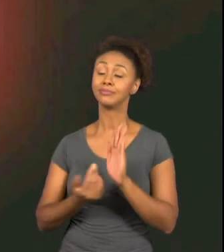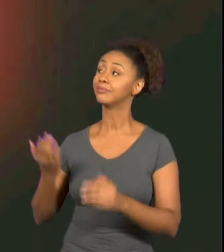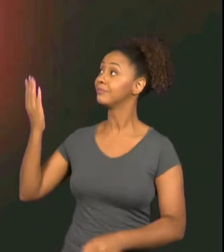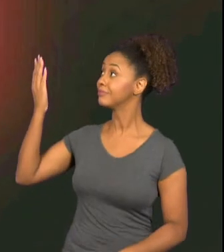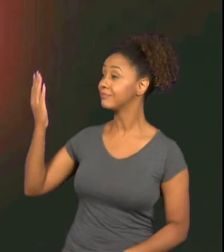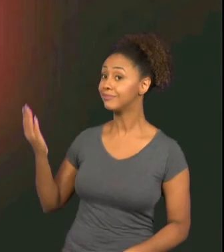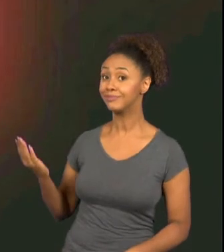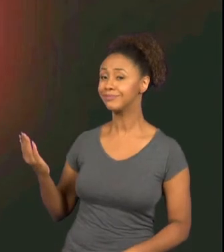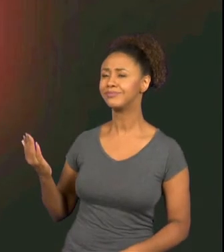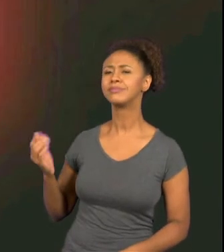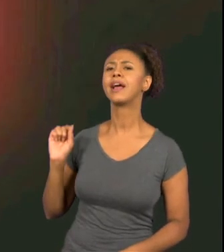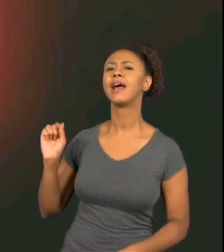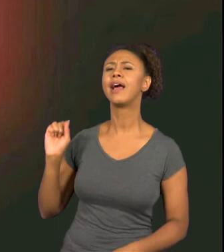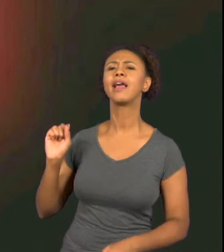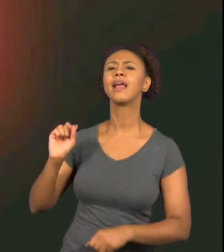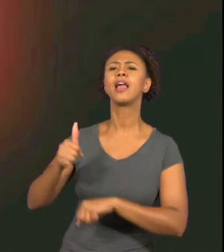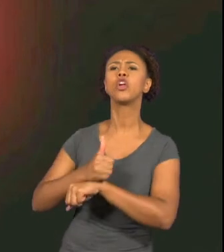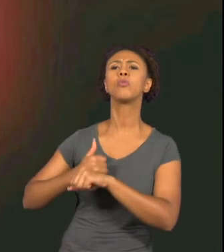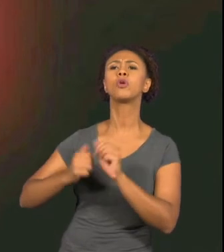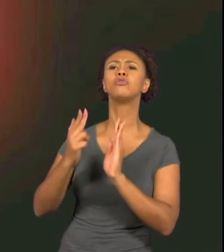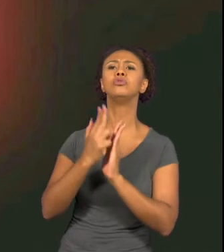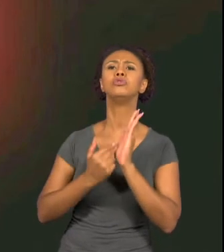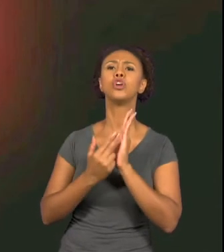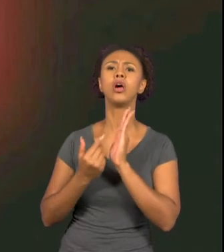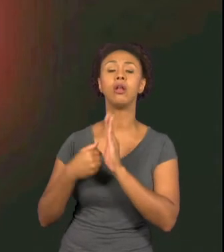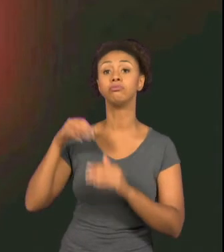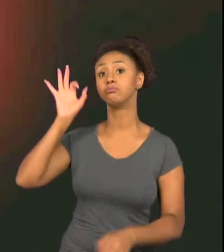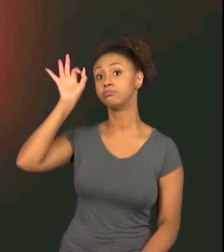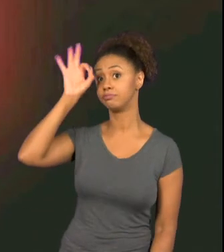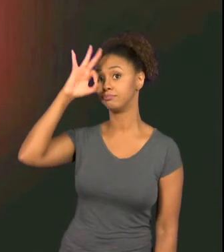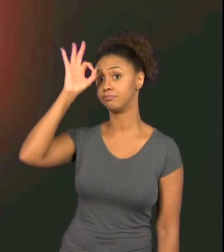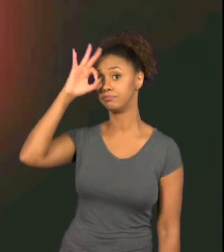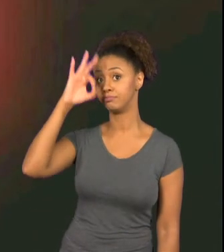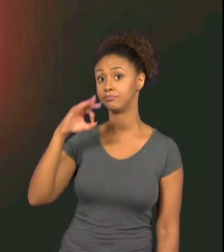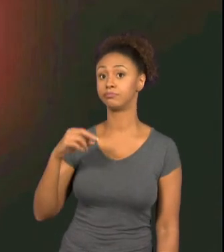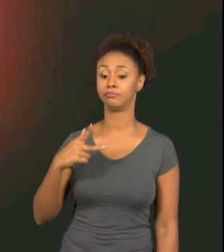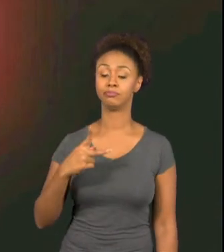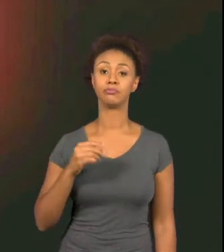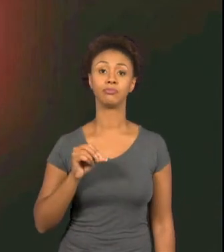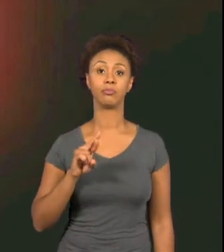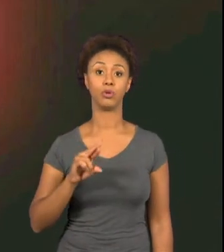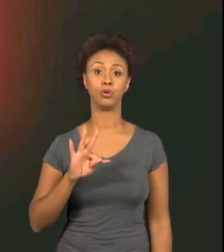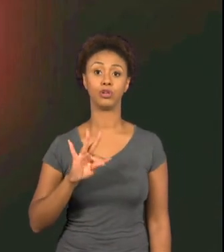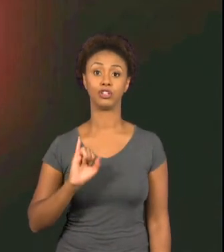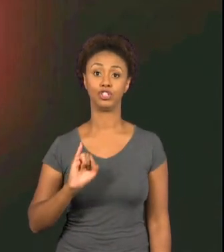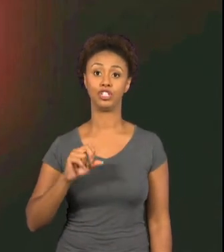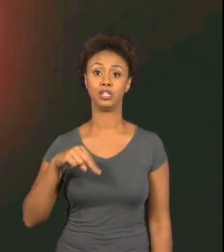CÂNDIDO PORTINARI CHAMADA "OS RETIRANTES". DESSA SÉRIE, FAZ PARTE ESSA TELA AQUI "ENTERRO NA